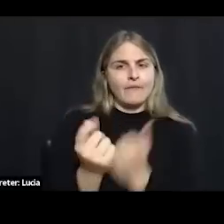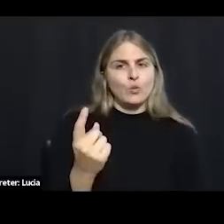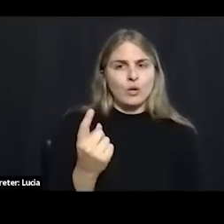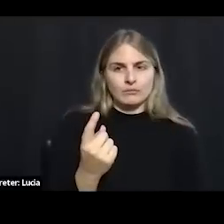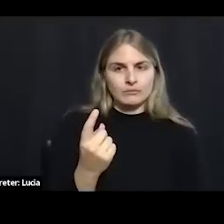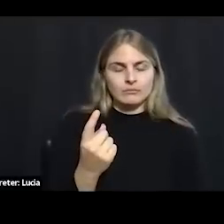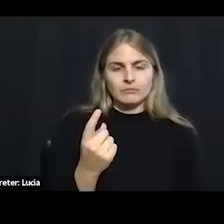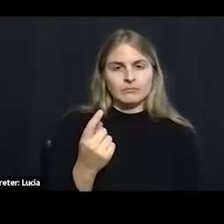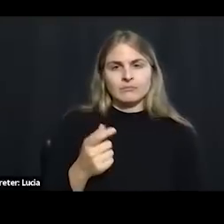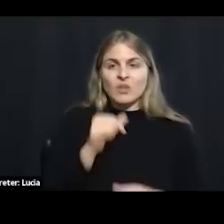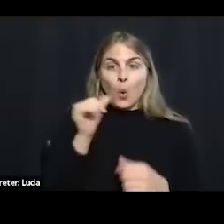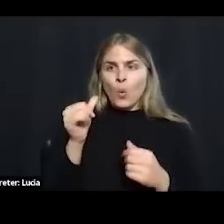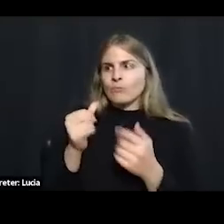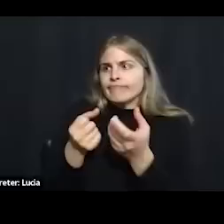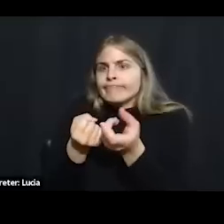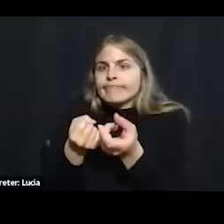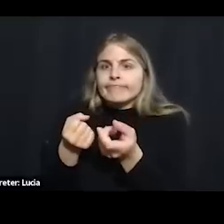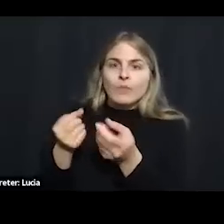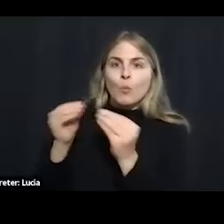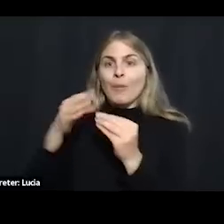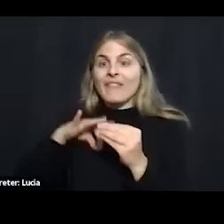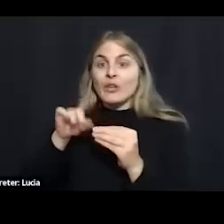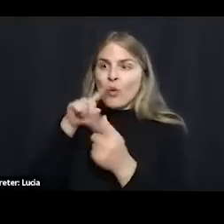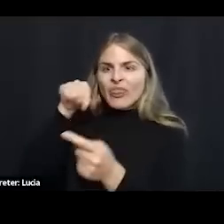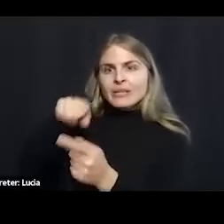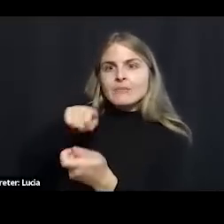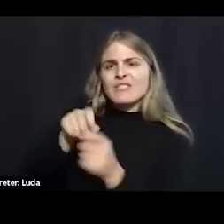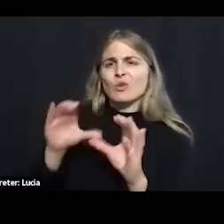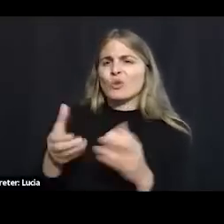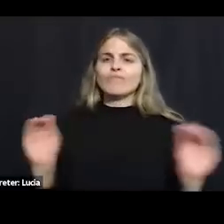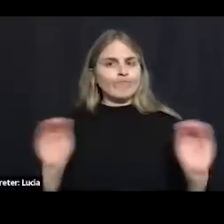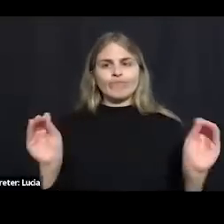y no habían grupos específicos para los cuales estos estaban más o menos presentes.